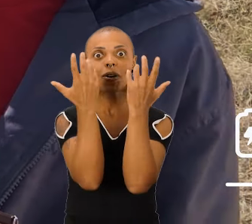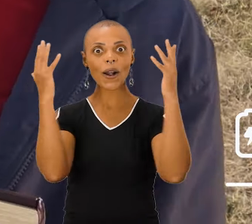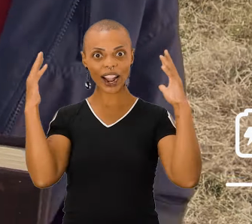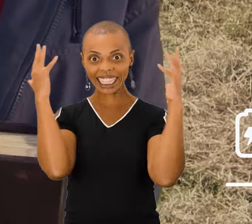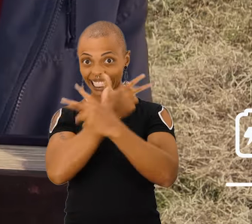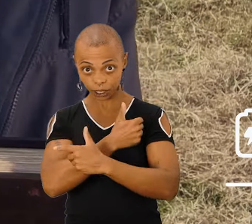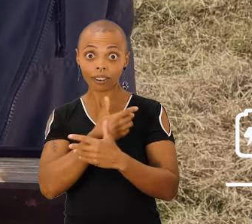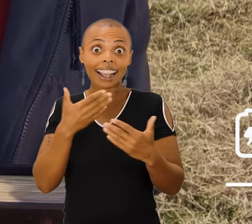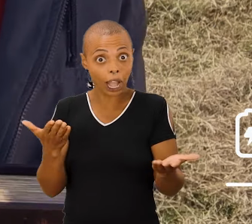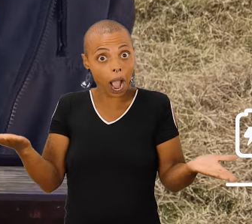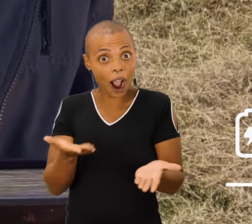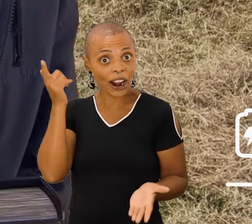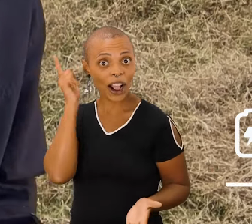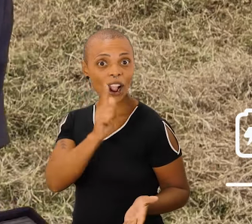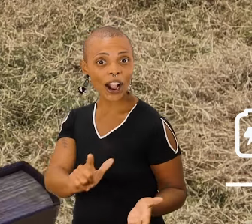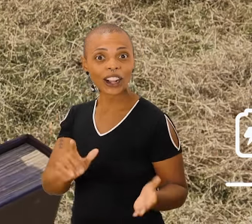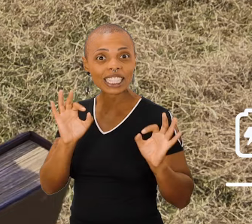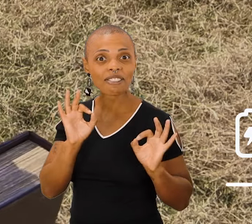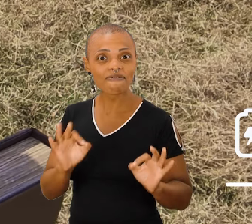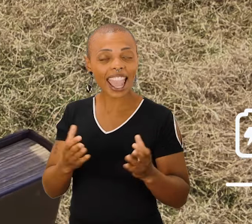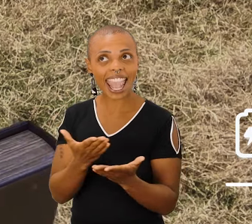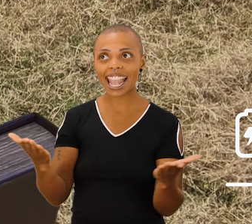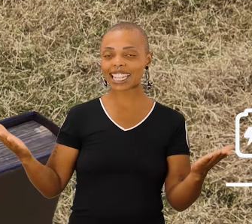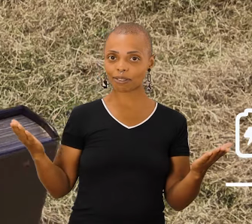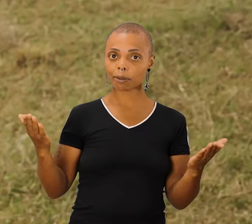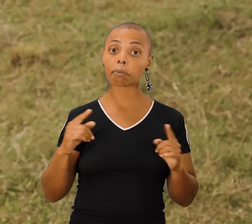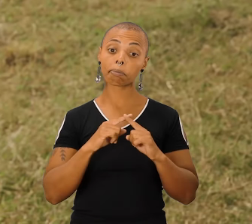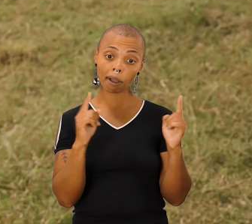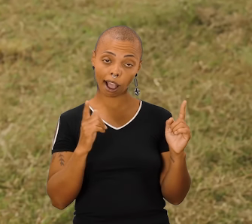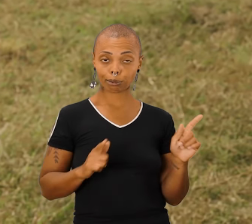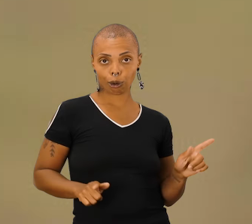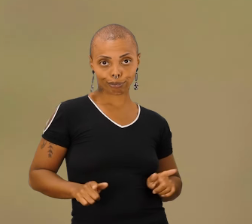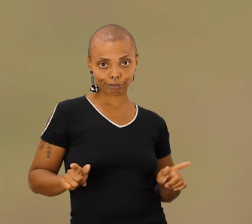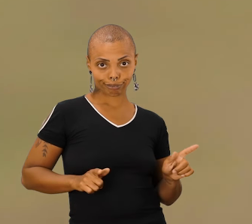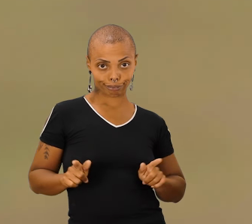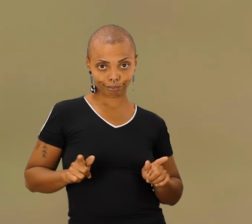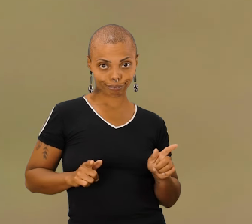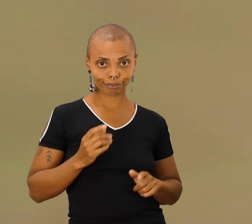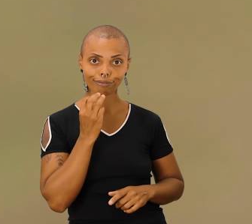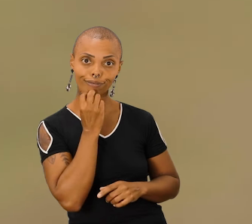Então, esse grande dia chegou! Mas meu primo aqui, Jotapê, tá querendo estragar tudo.